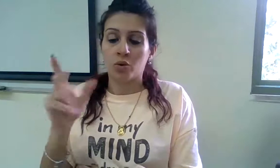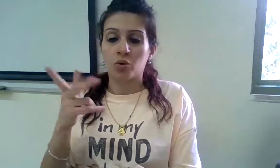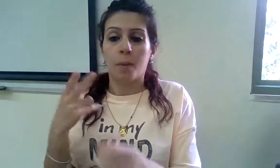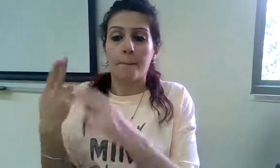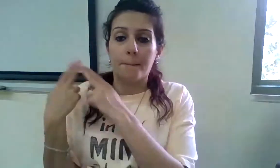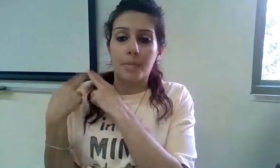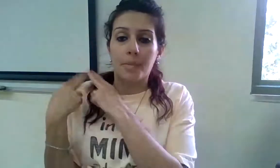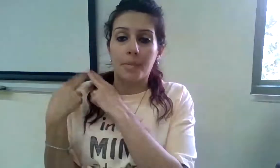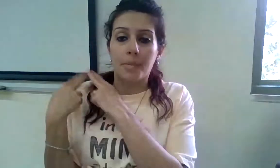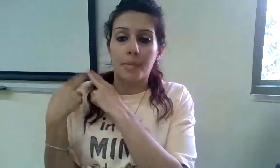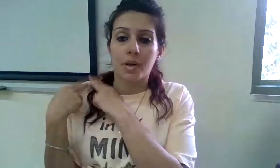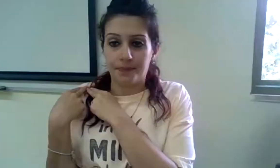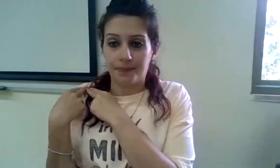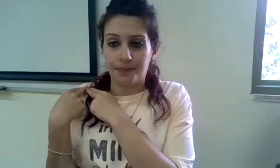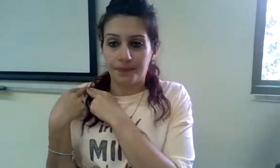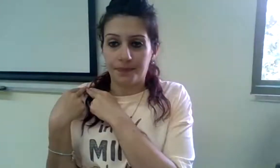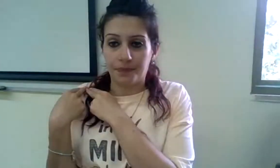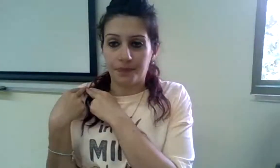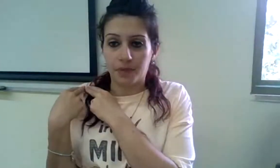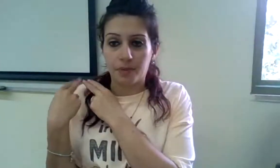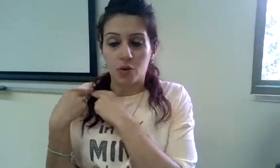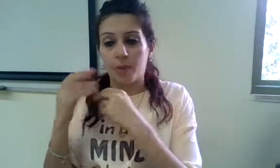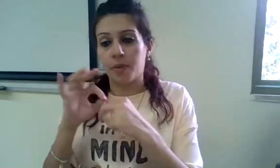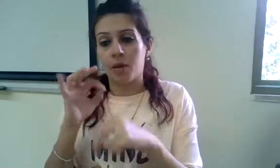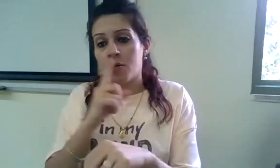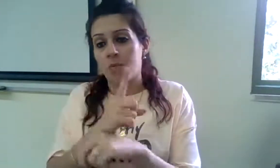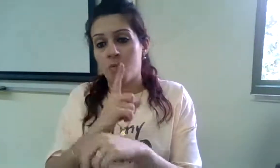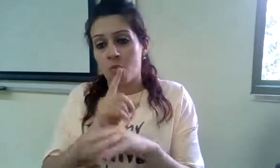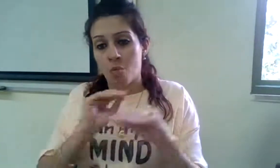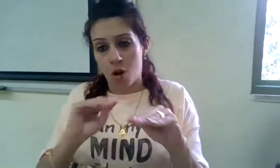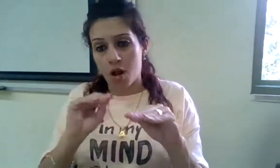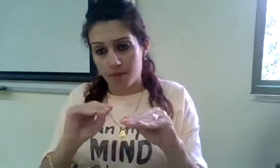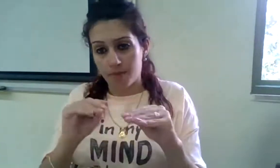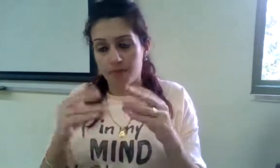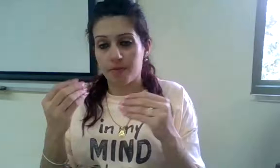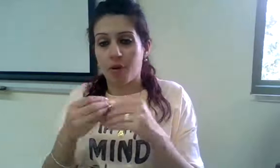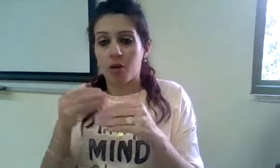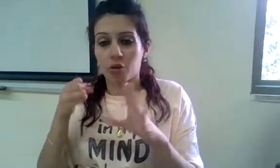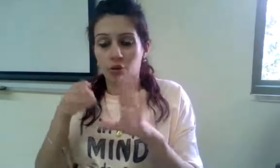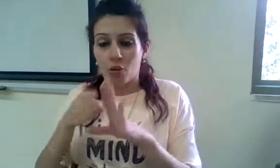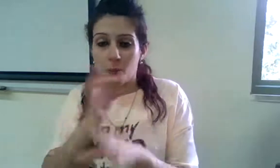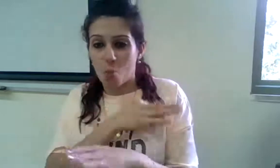الإجابة على ذلك بعد أن تقدم يالينغ عرضها التقديمي